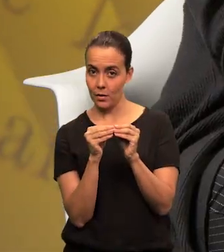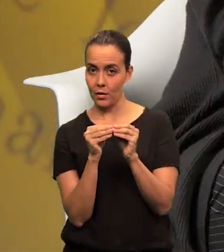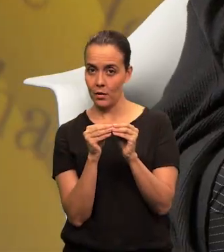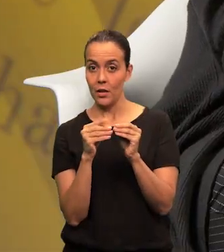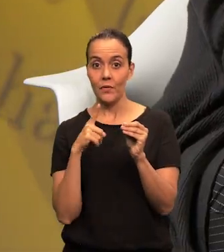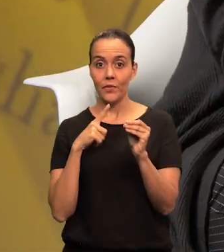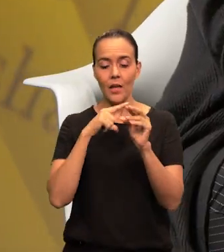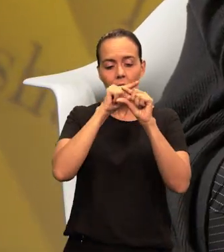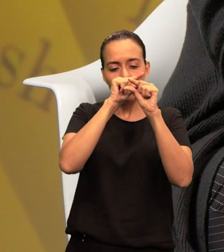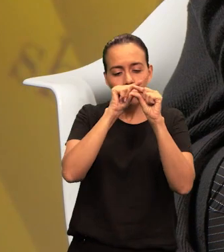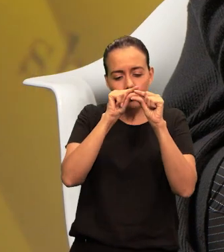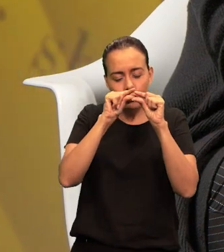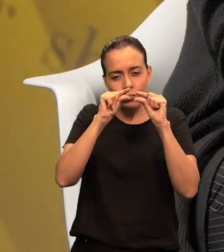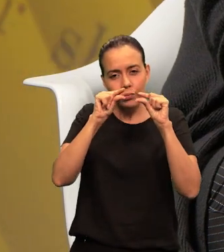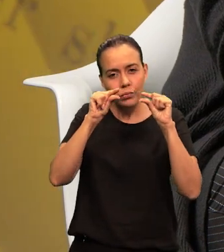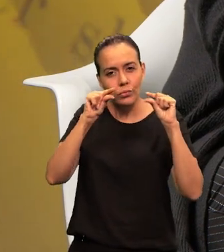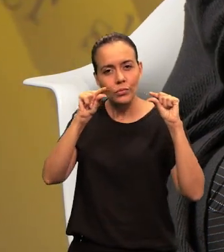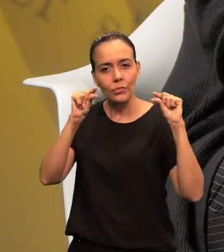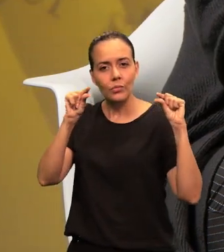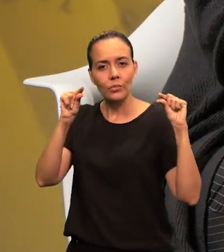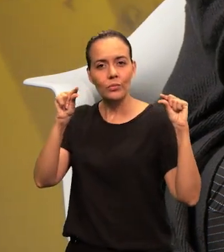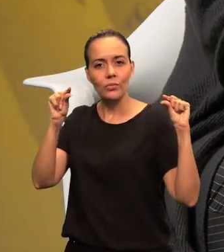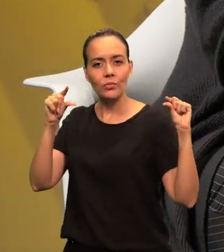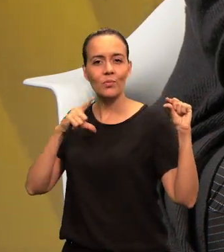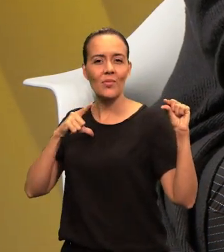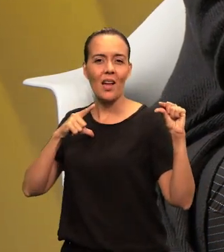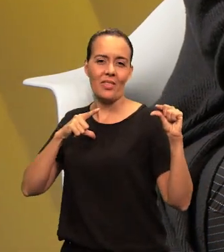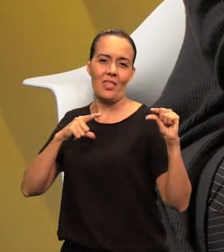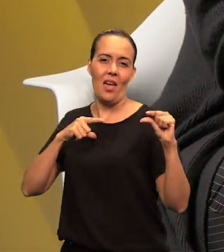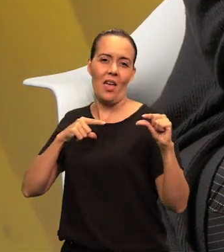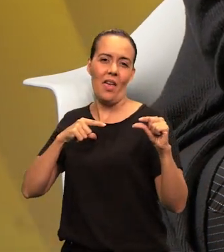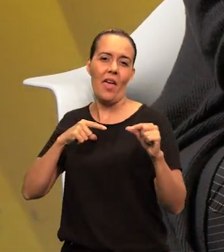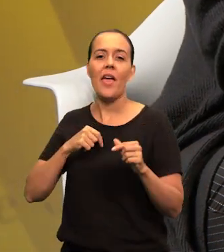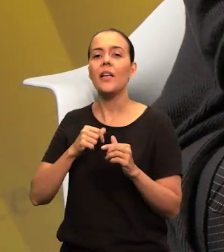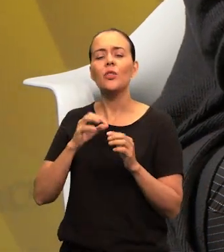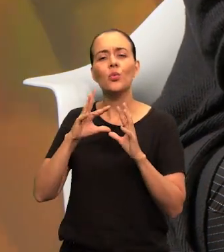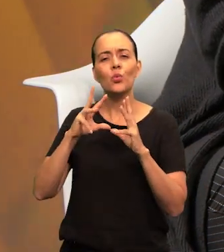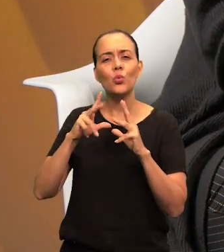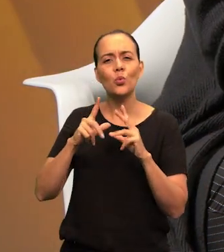Então, as palavras, elas têm um conteúdo moral muito grande.